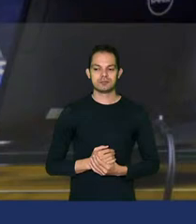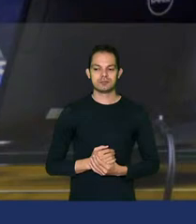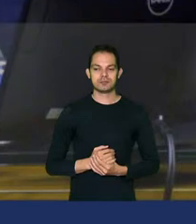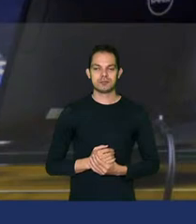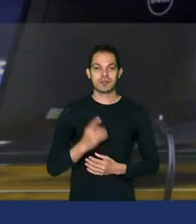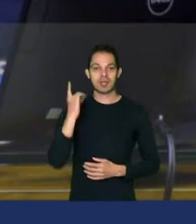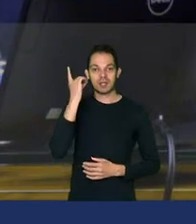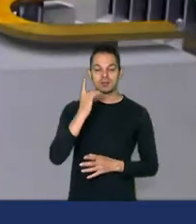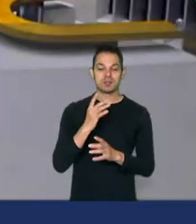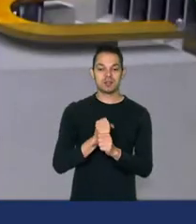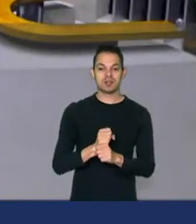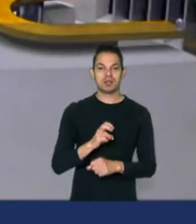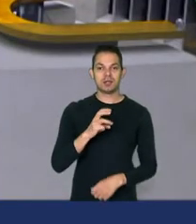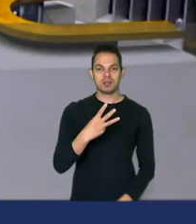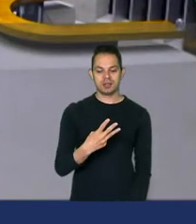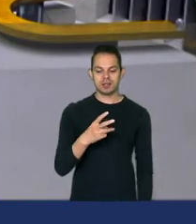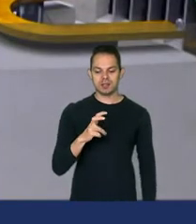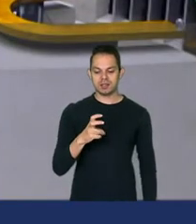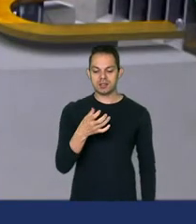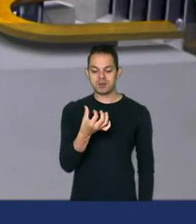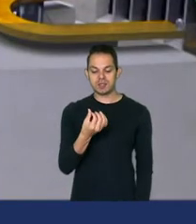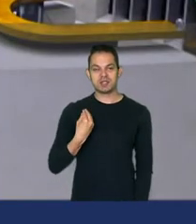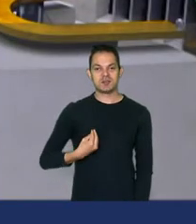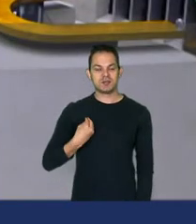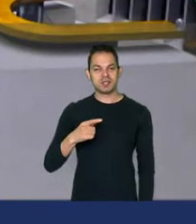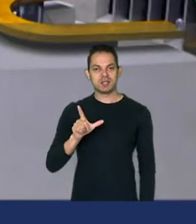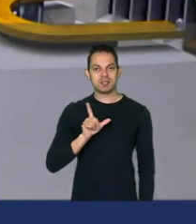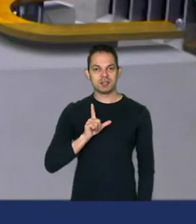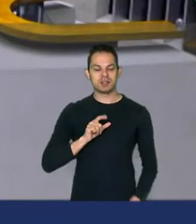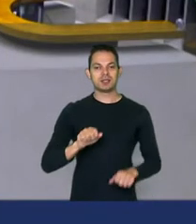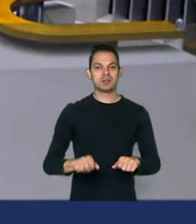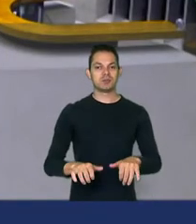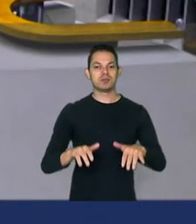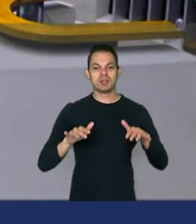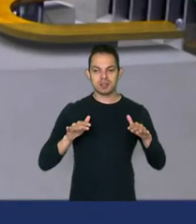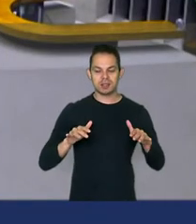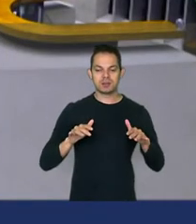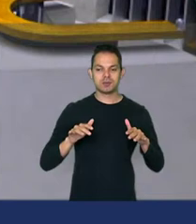DO ACRE. -- [REPÓRTER]: 356 DEPUTADOS JÁ REGISTRARAM